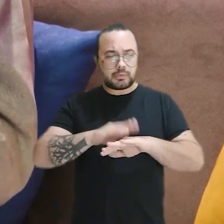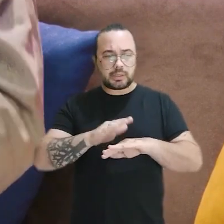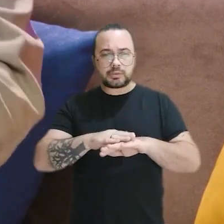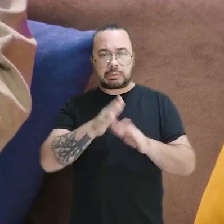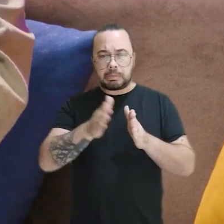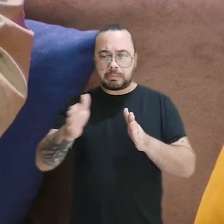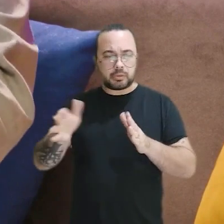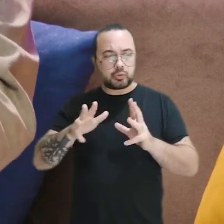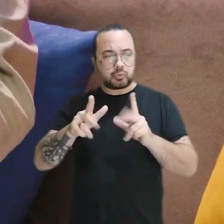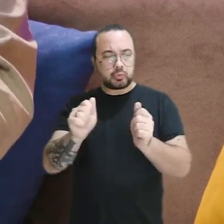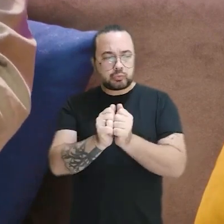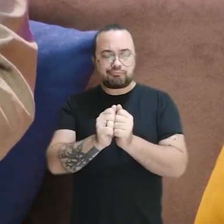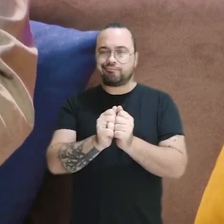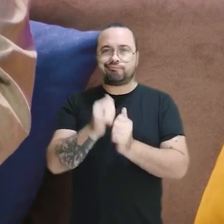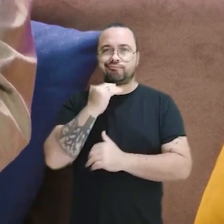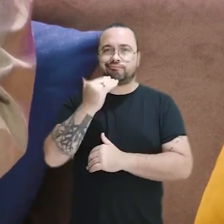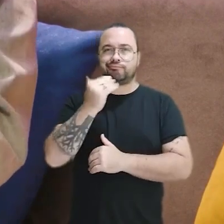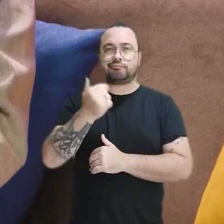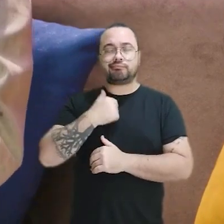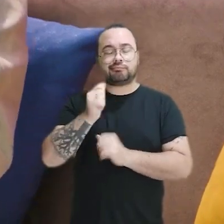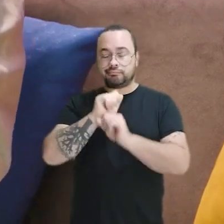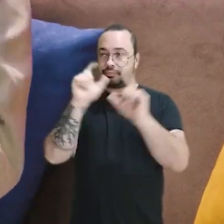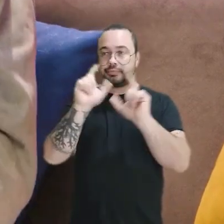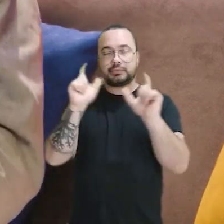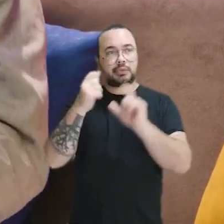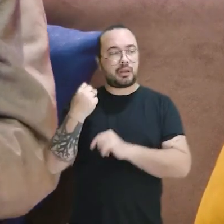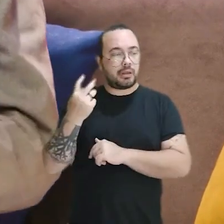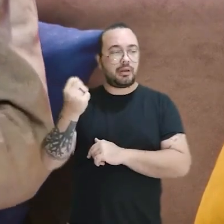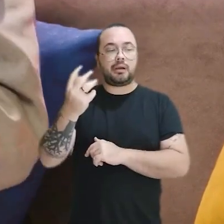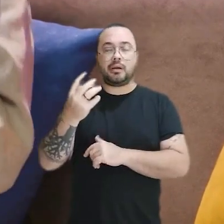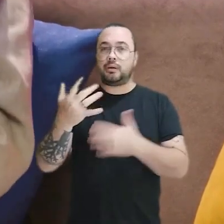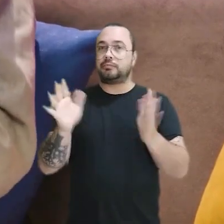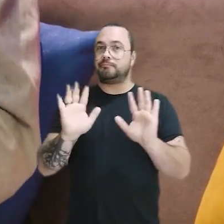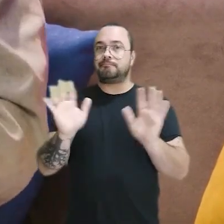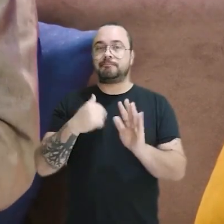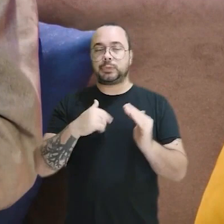E aí, foi no meio de uma dessas viagens que eu acordei, no meio da viagem, e falei: "Caralho, eu não tô em casa. Eu queria tá